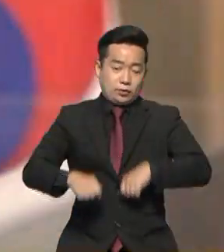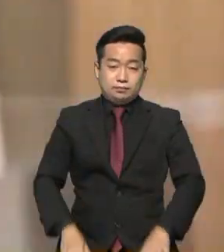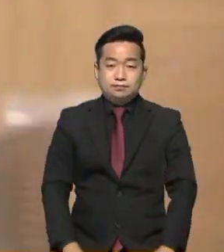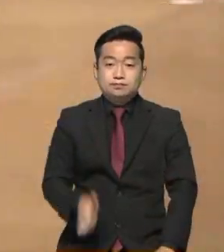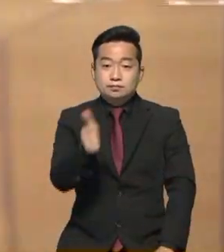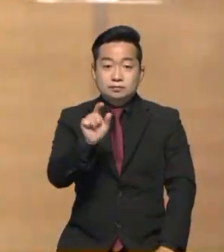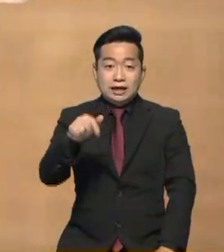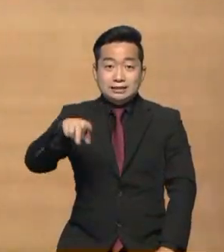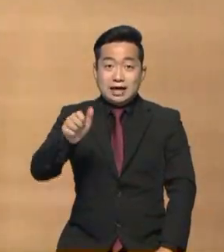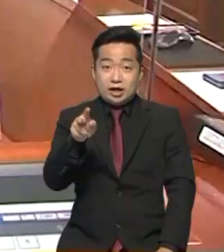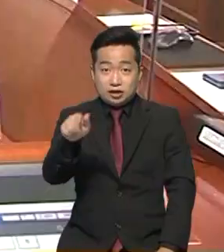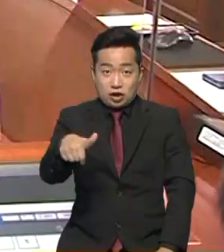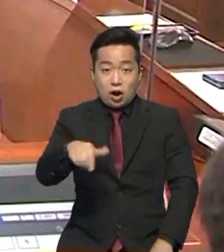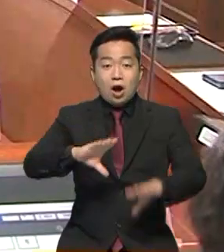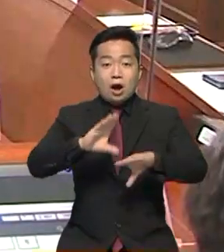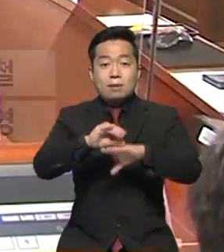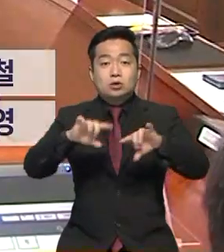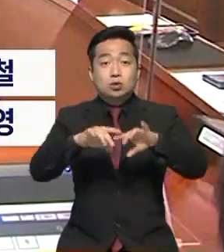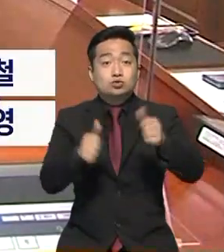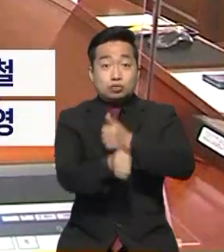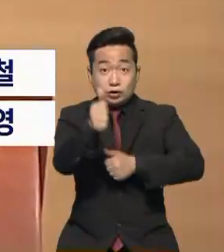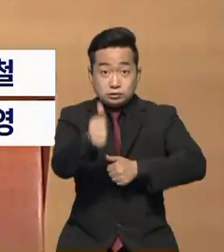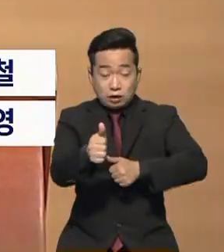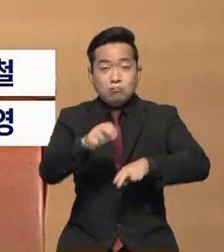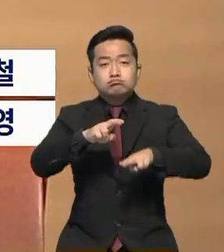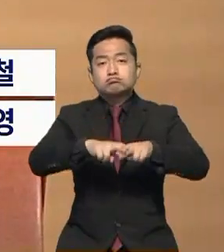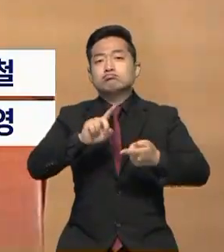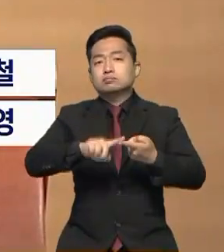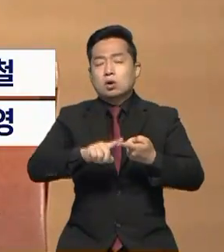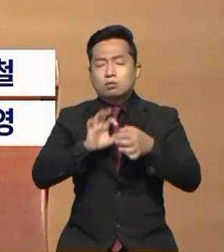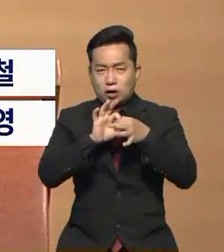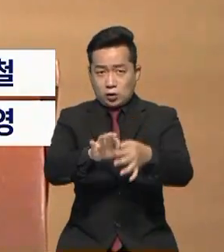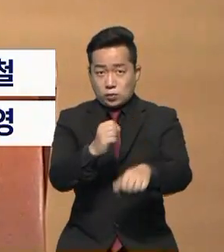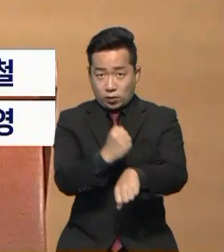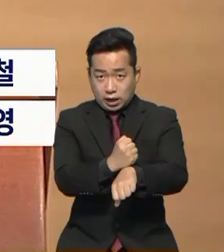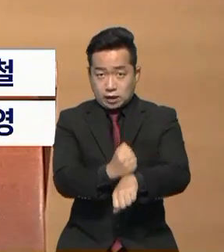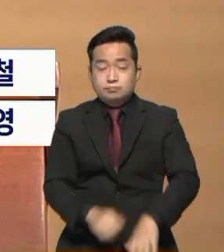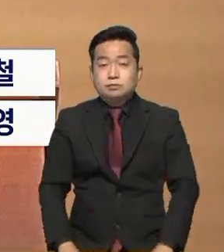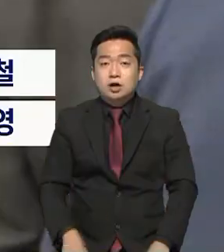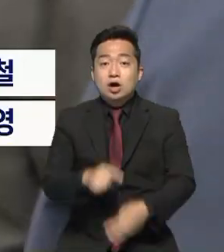한상혁 방송통신위원장도 임기를 지키겠다는 입장인 만큼 윤석열 행정부 내